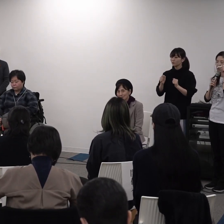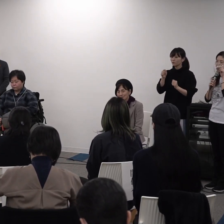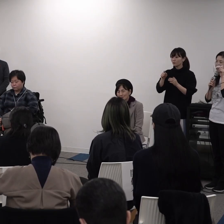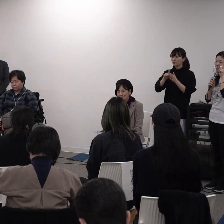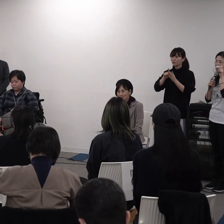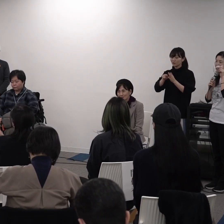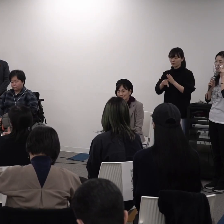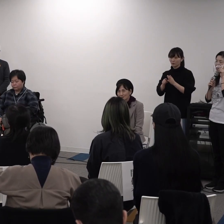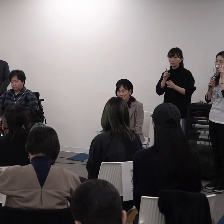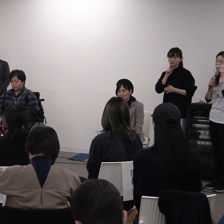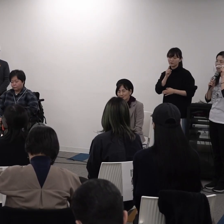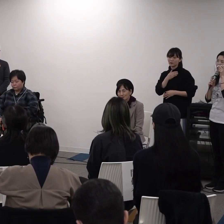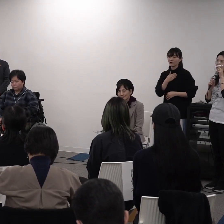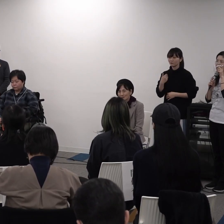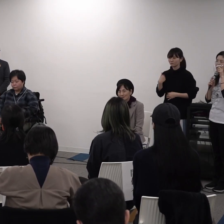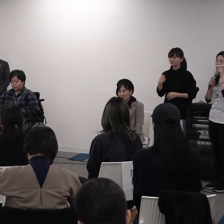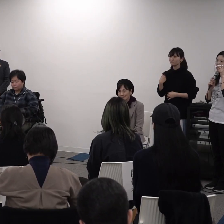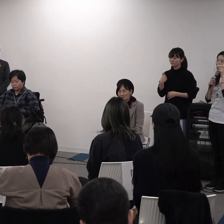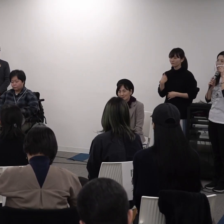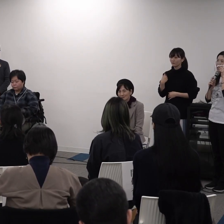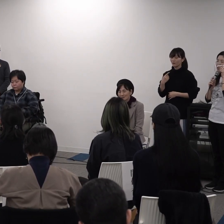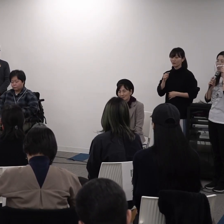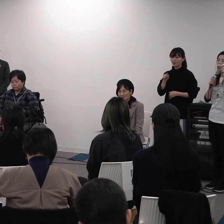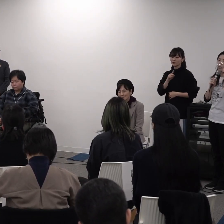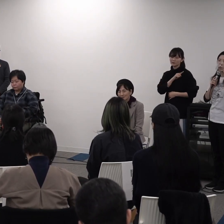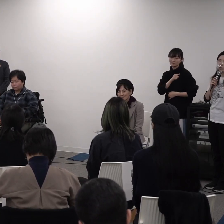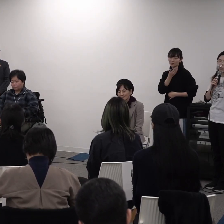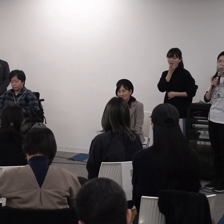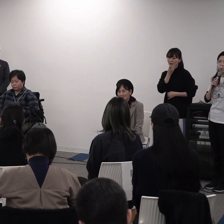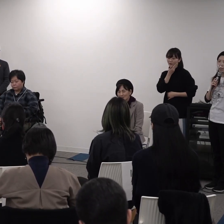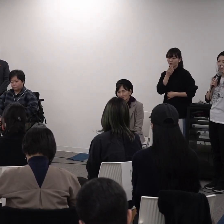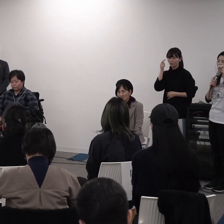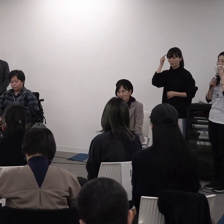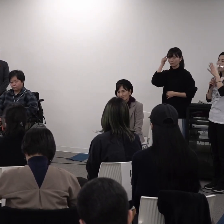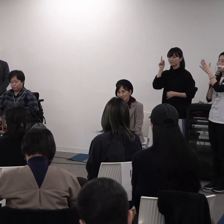すごく私は これが一番大事だなと思っていることがあります